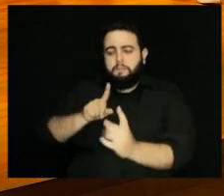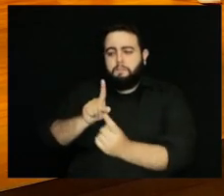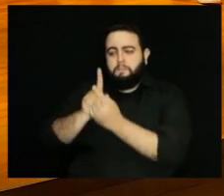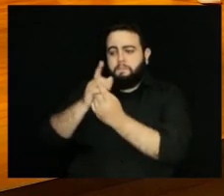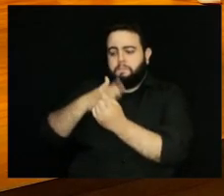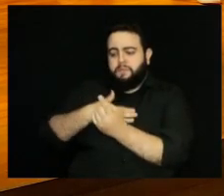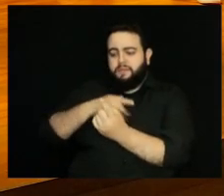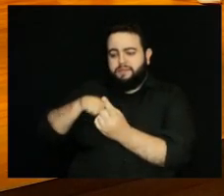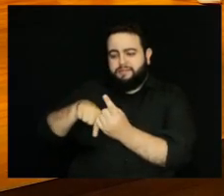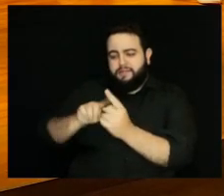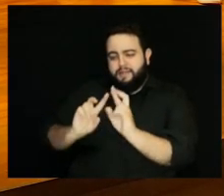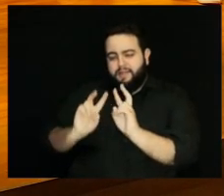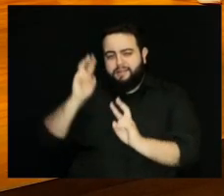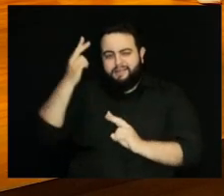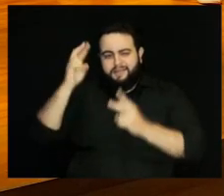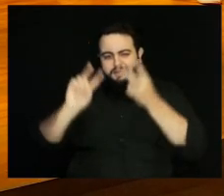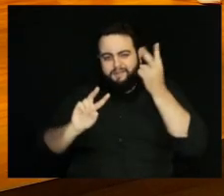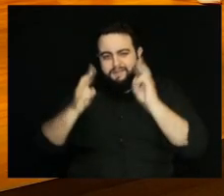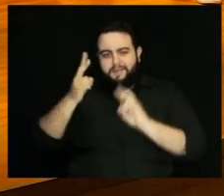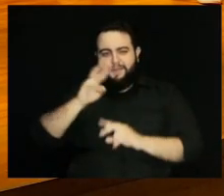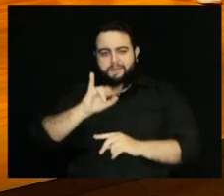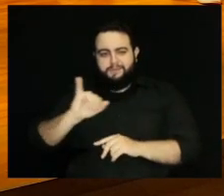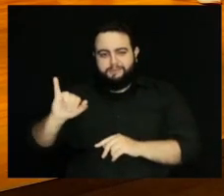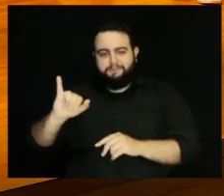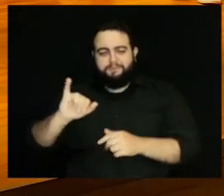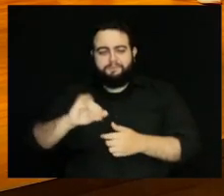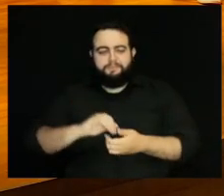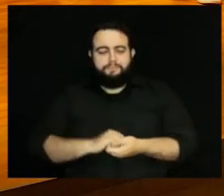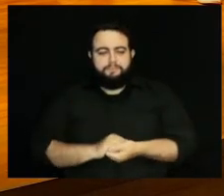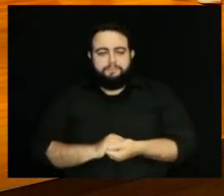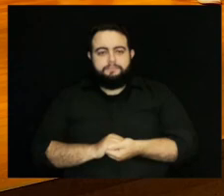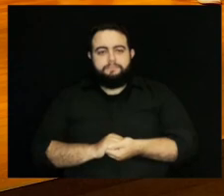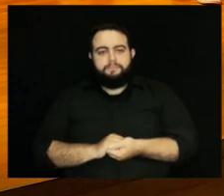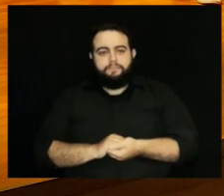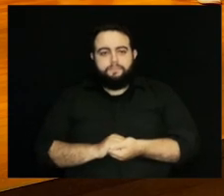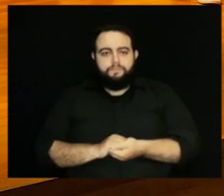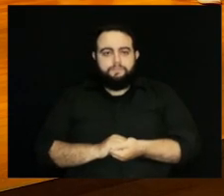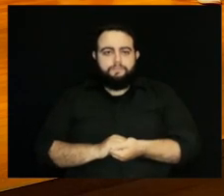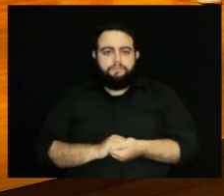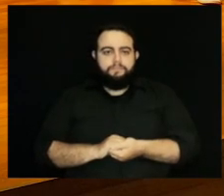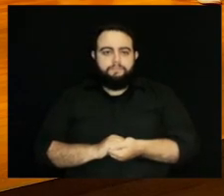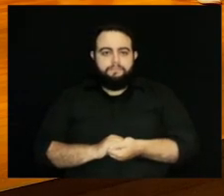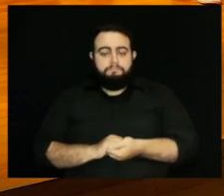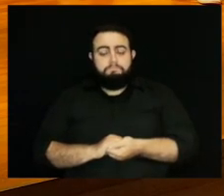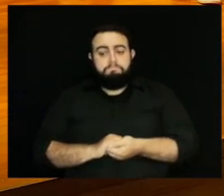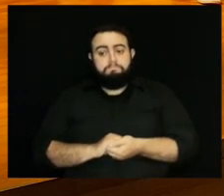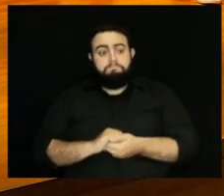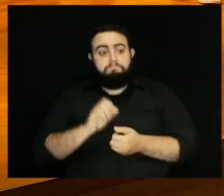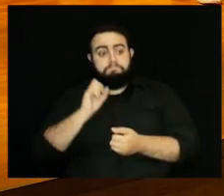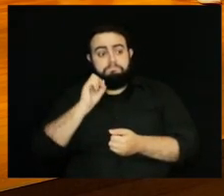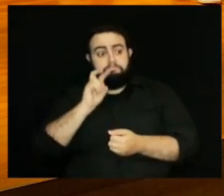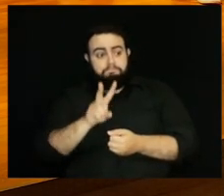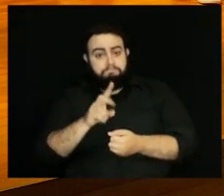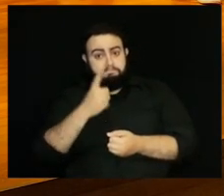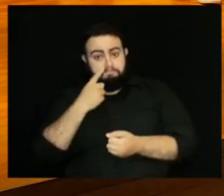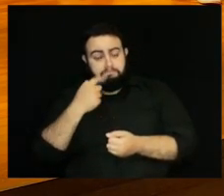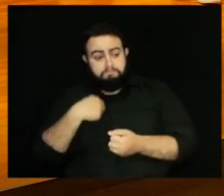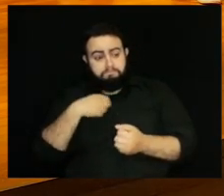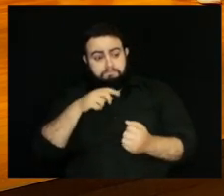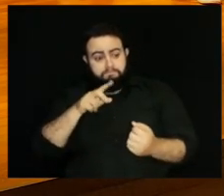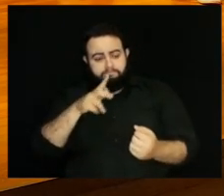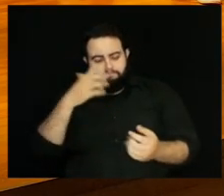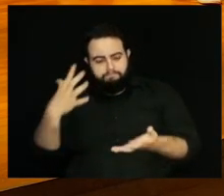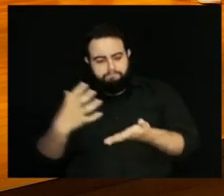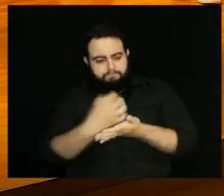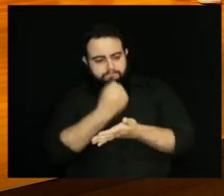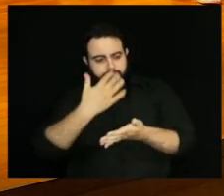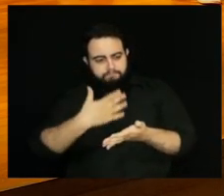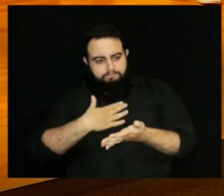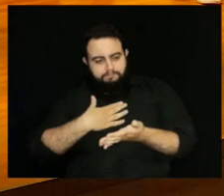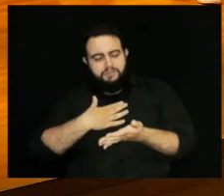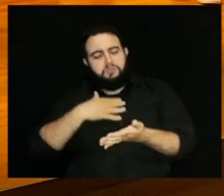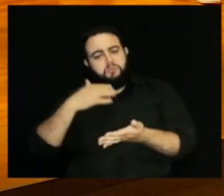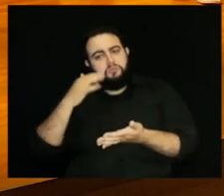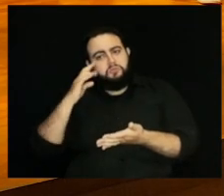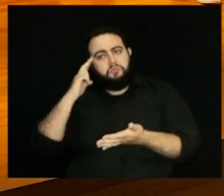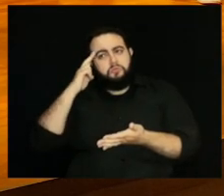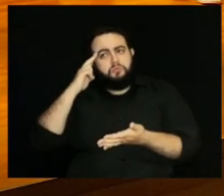carnaval. Vejam quem vejo assim me pegar, um sonho mistério sem